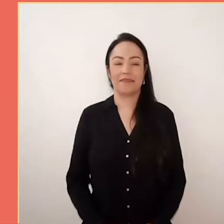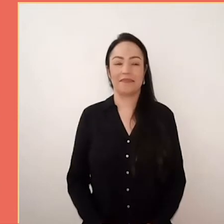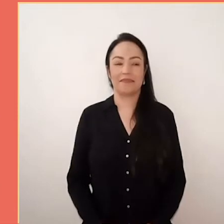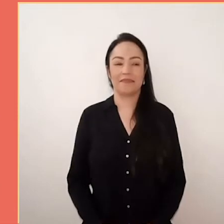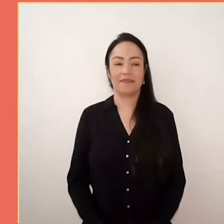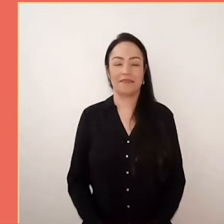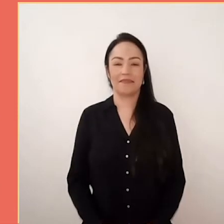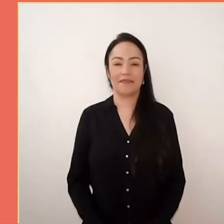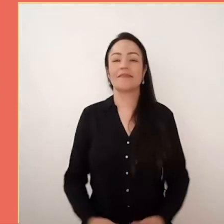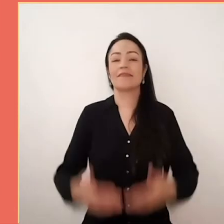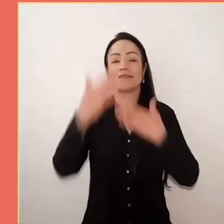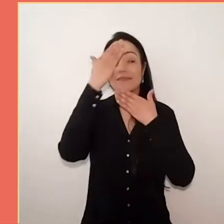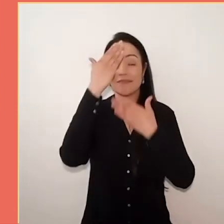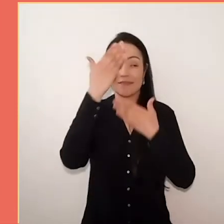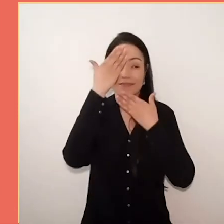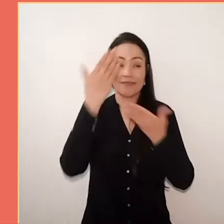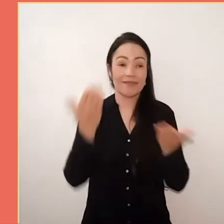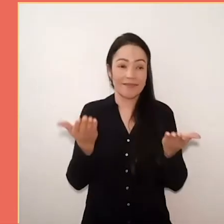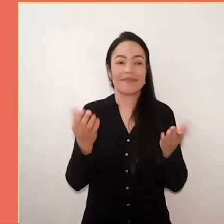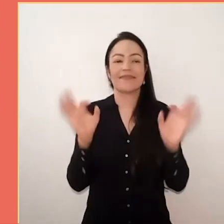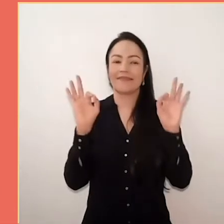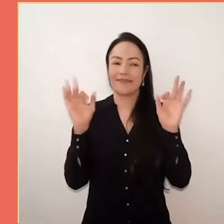Obrigada, Luciana. Ótimo. Marina.